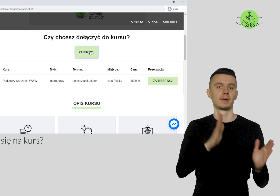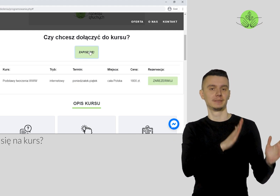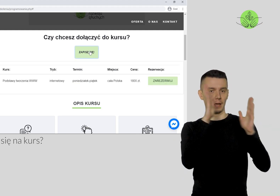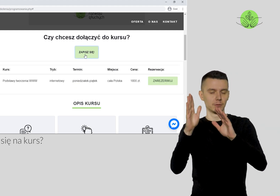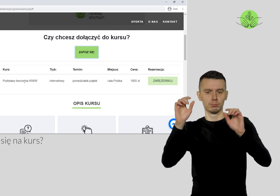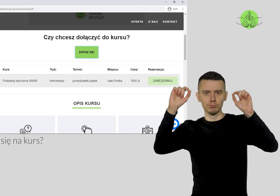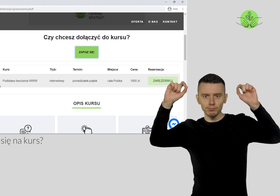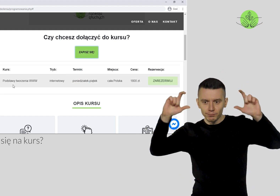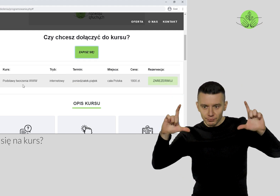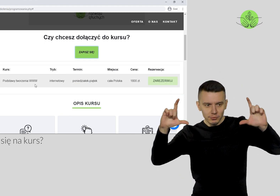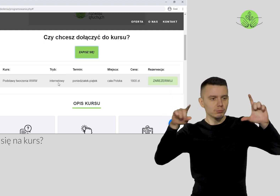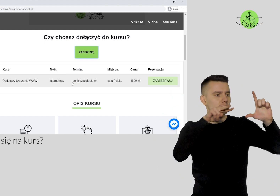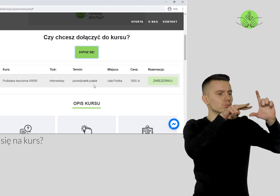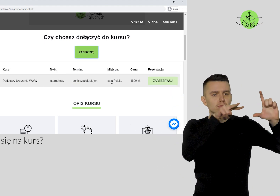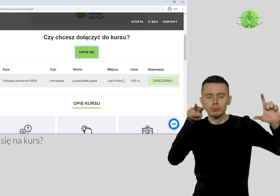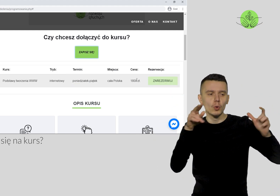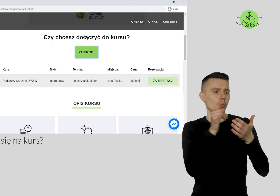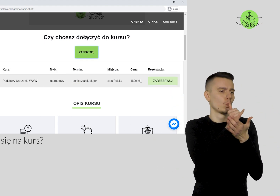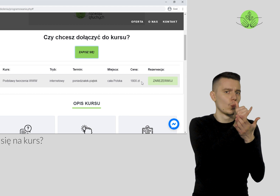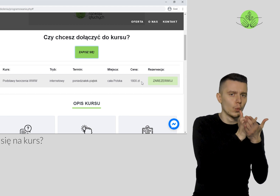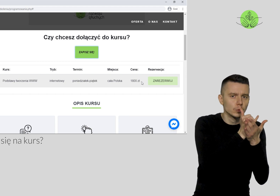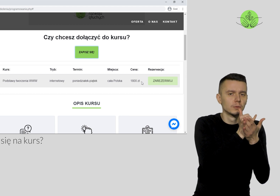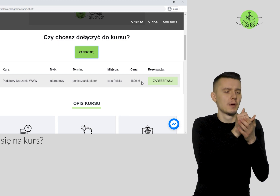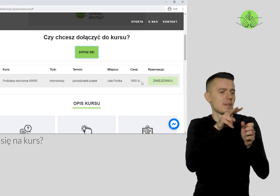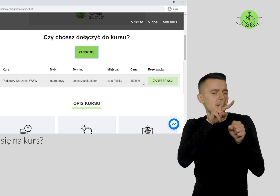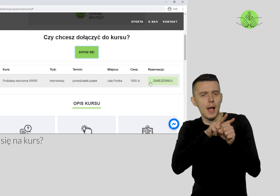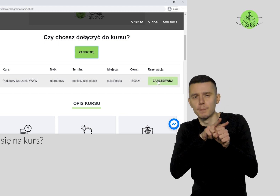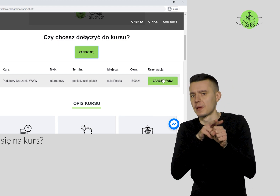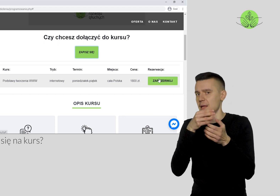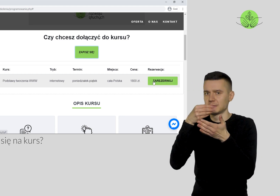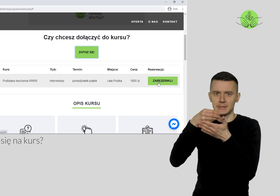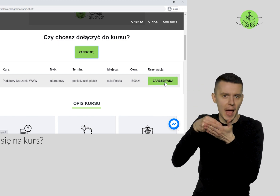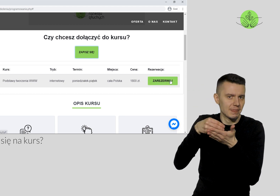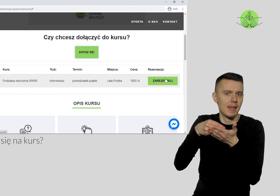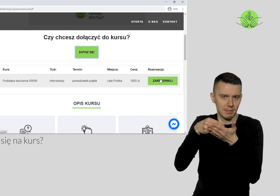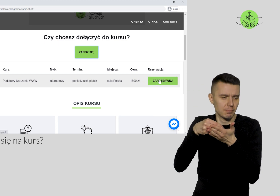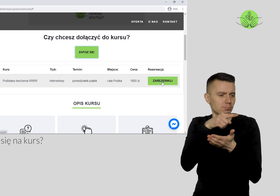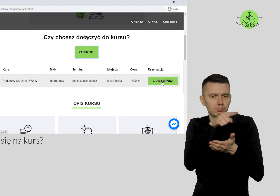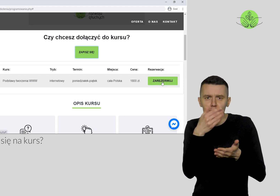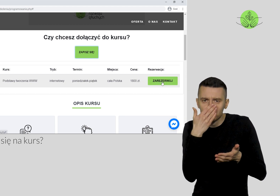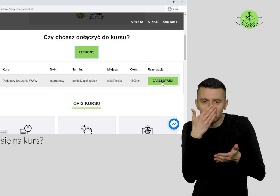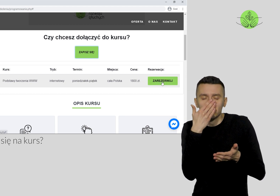Obejrzyj - jaki to kurs, jaki ma termin i cenę.